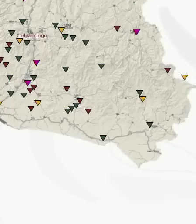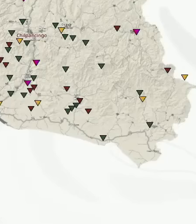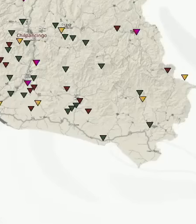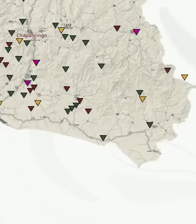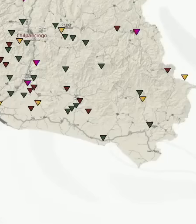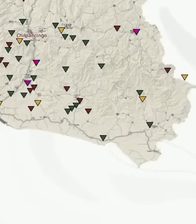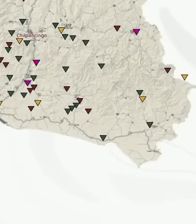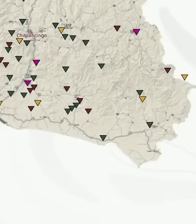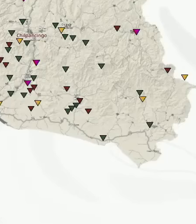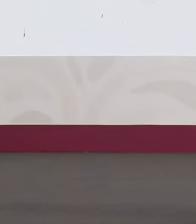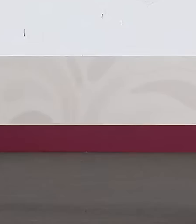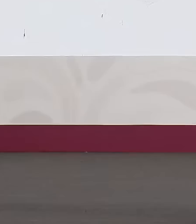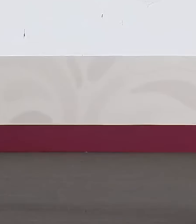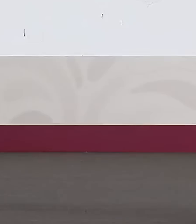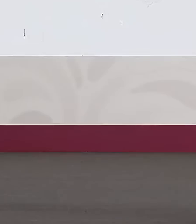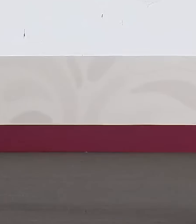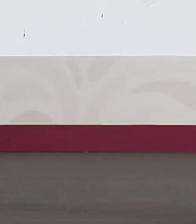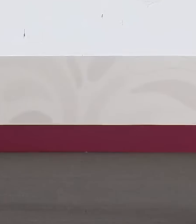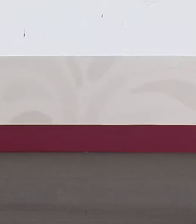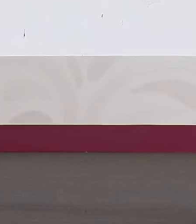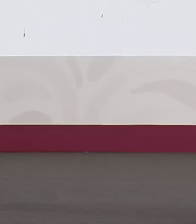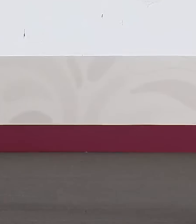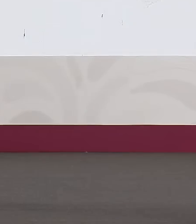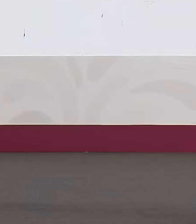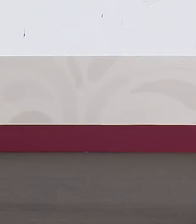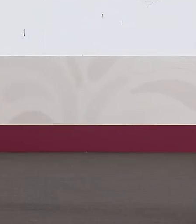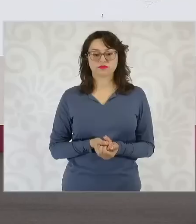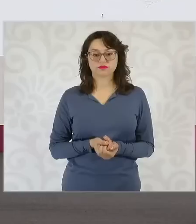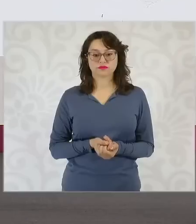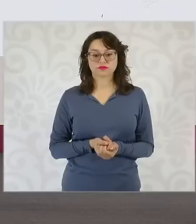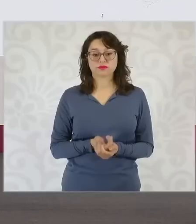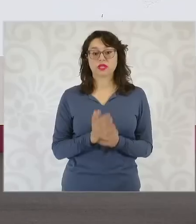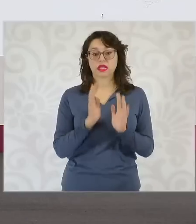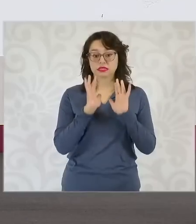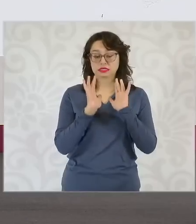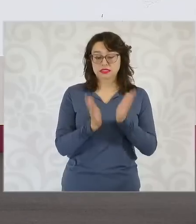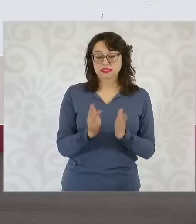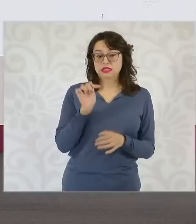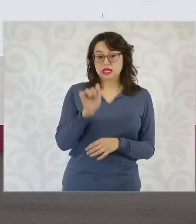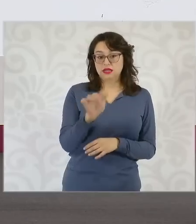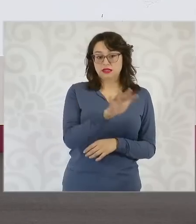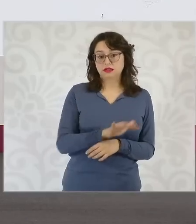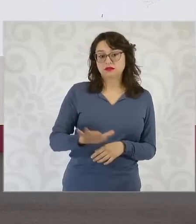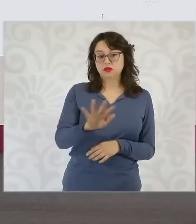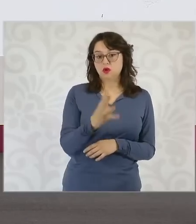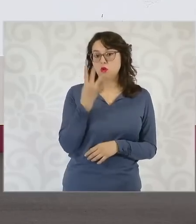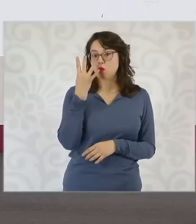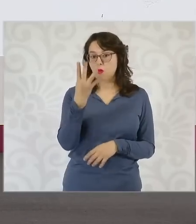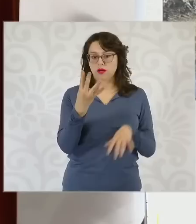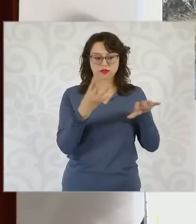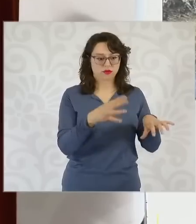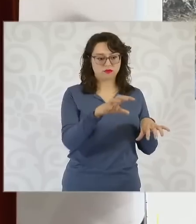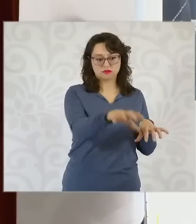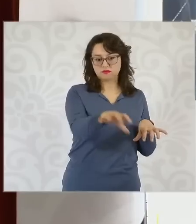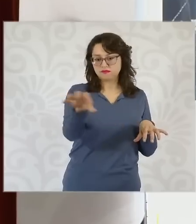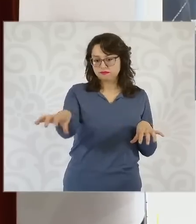otro huracán Entonces ya estamos en cuatro frentes trabajando eh en construcción de los puentes y los